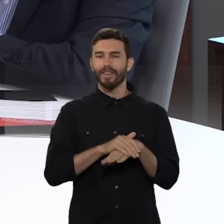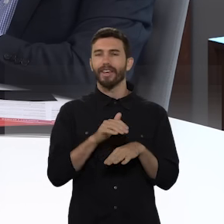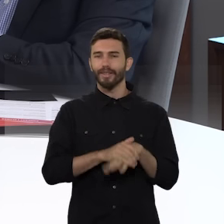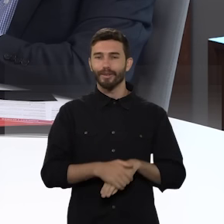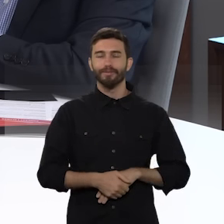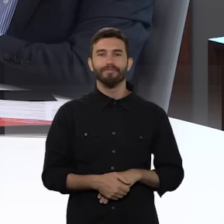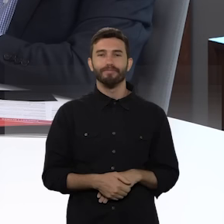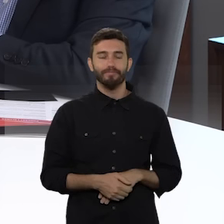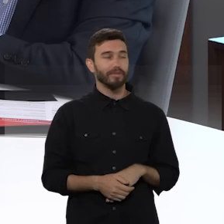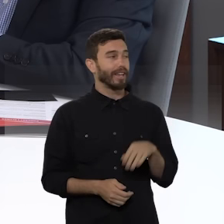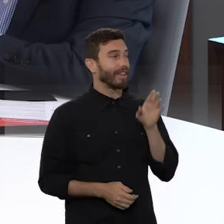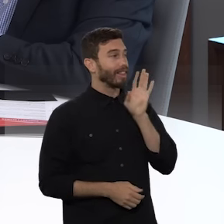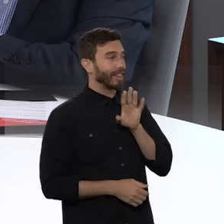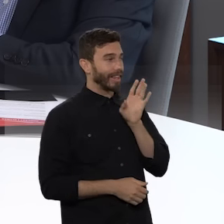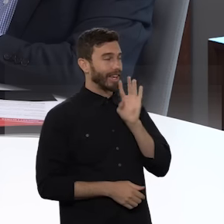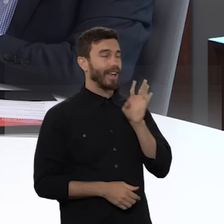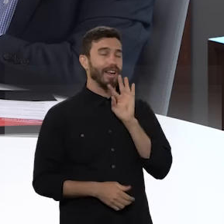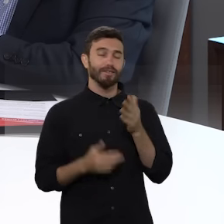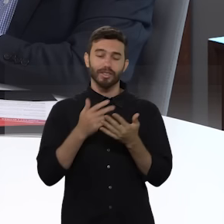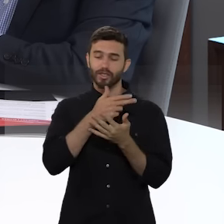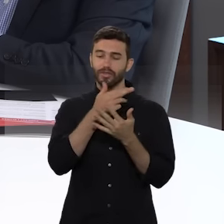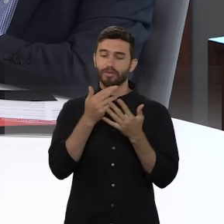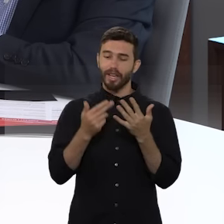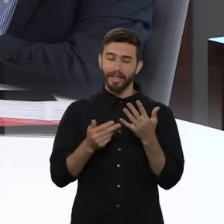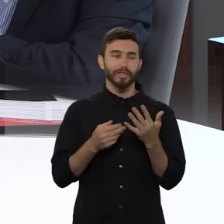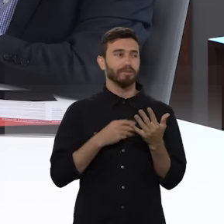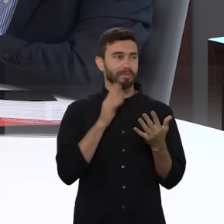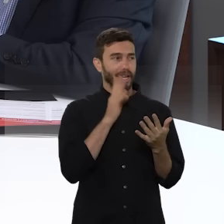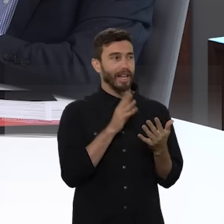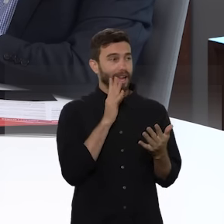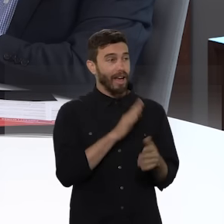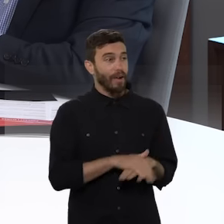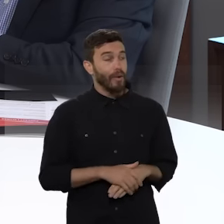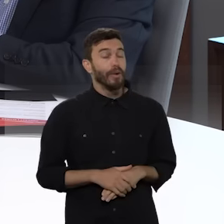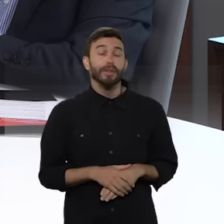Legal, um repertório bem vasto. Sim.